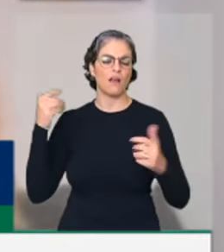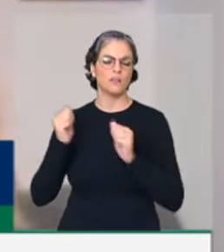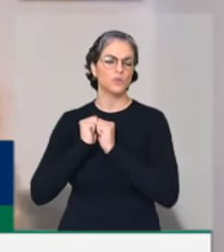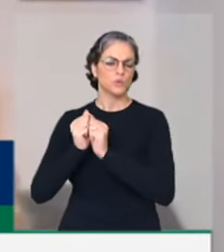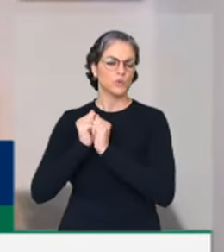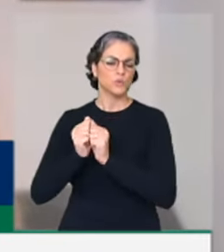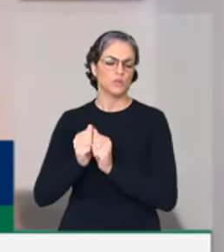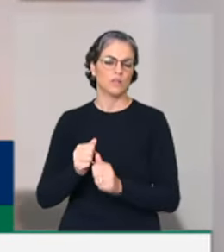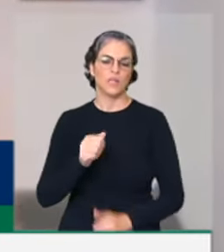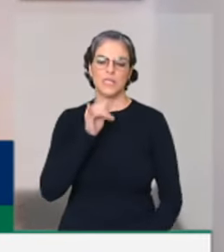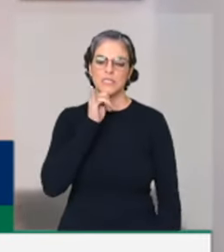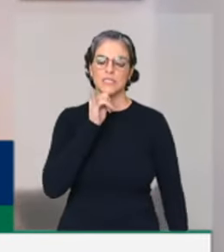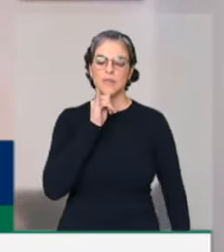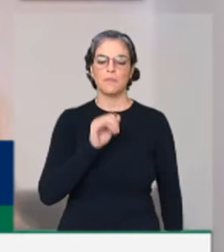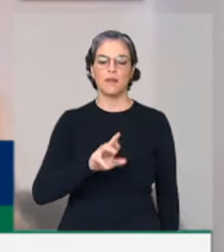RABELLO... CITO ALDO ARANTES, CITO DUARTE PEREIRA E CITO SEU